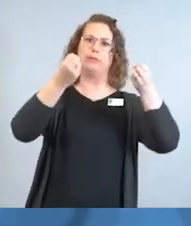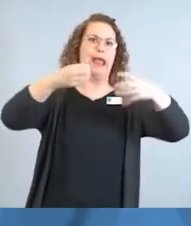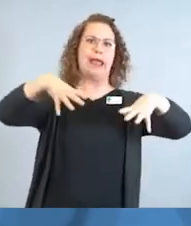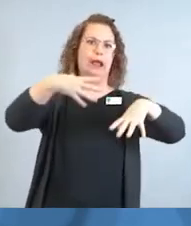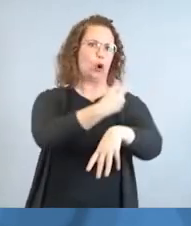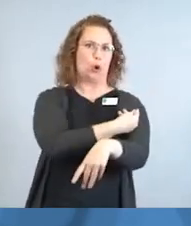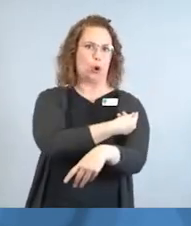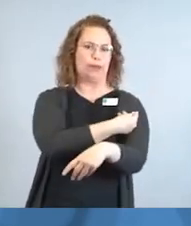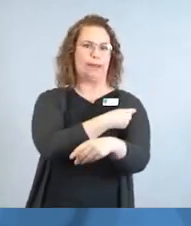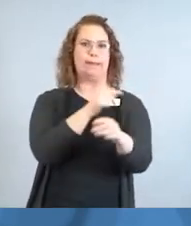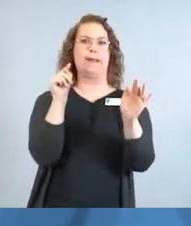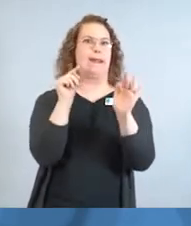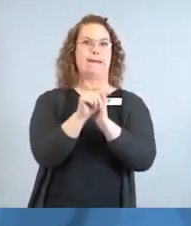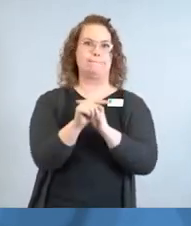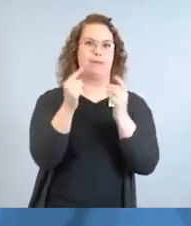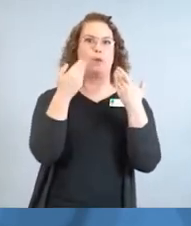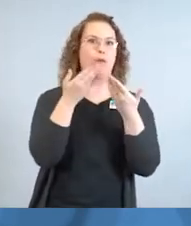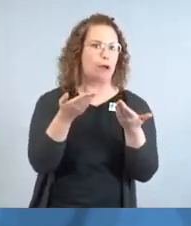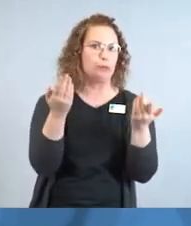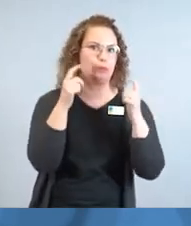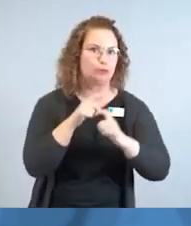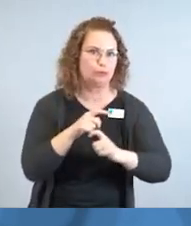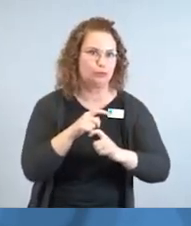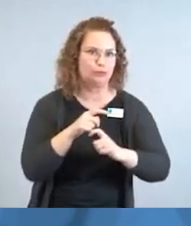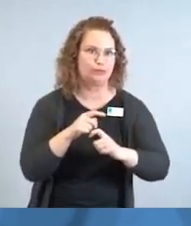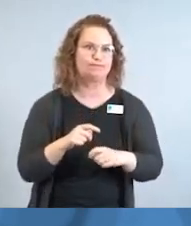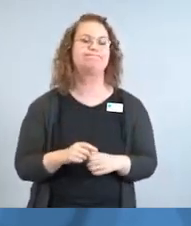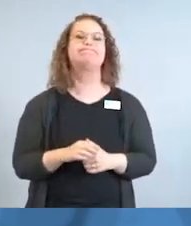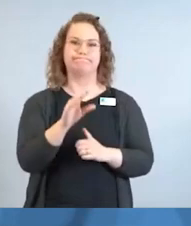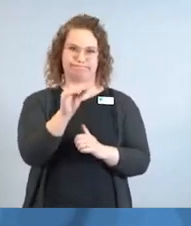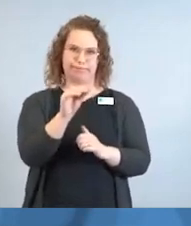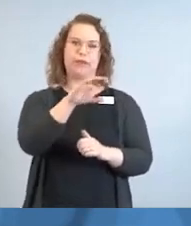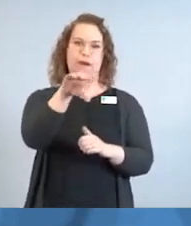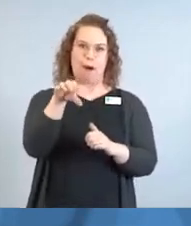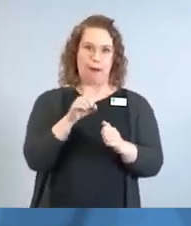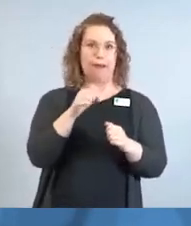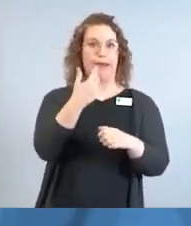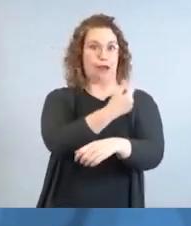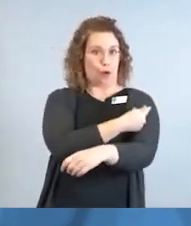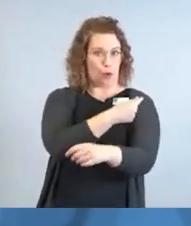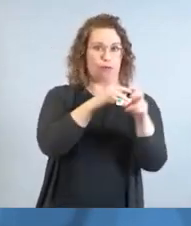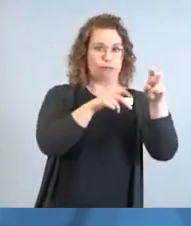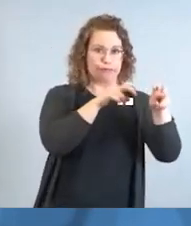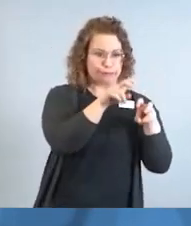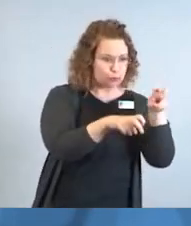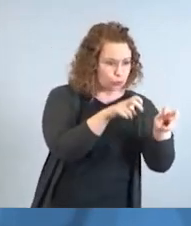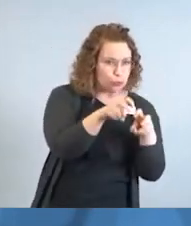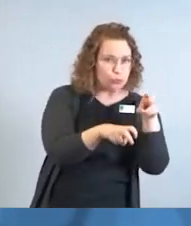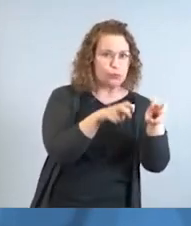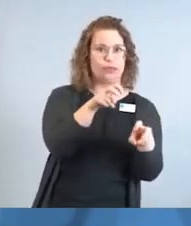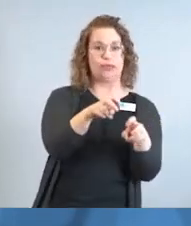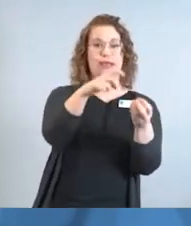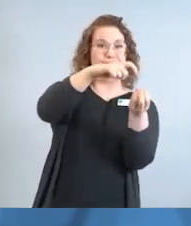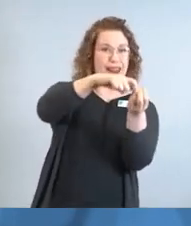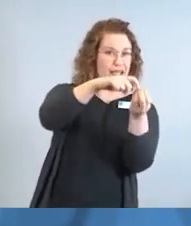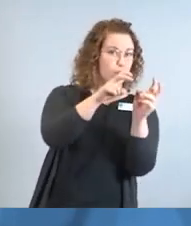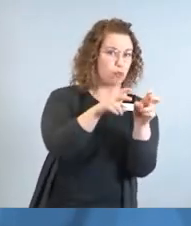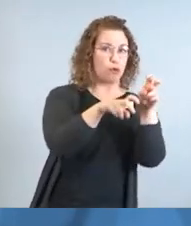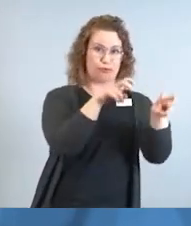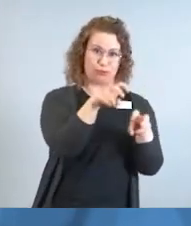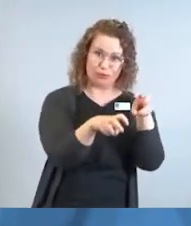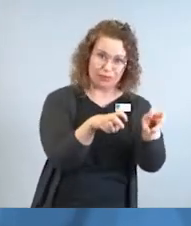Kaikilla rokotteilla, siinä vaiheessa kun ne tutkitaan, ja kaikilla lääkkeilläkin laatu on yksi tärkeä kriteeri,